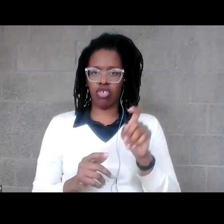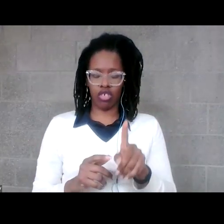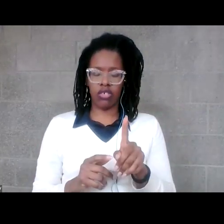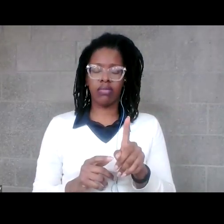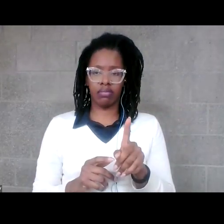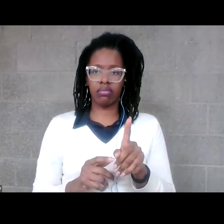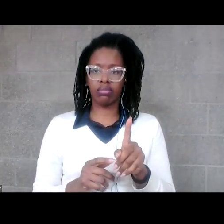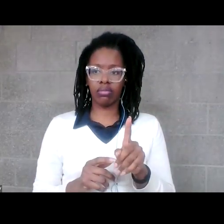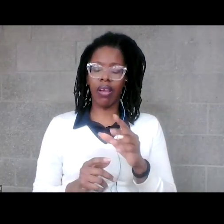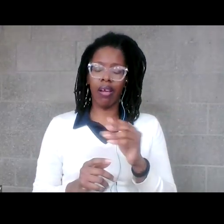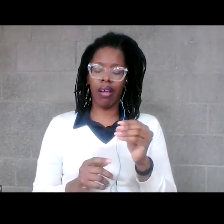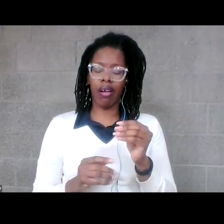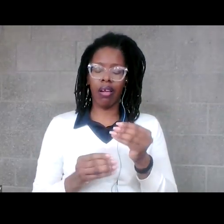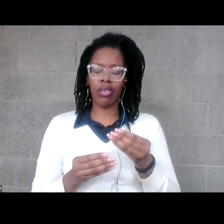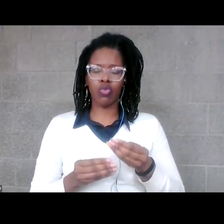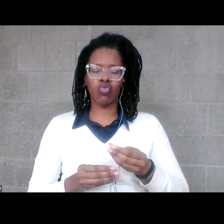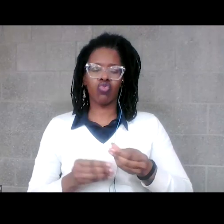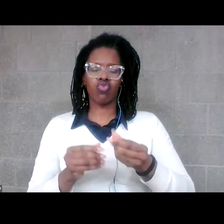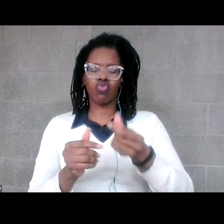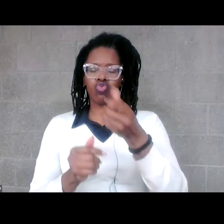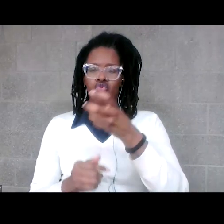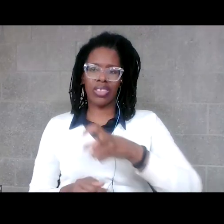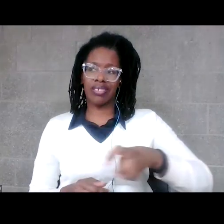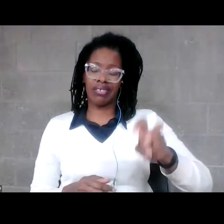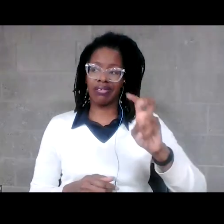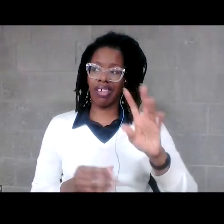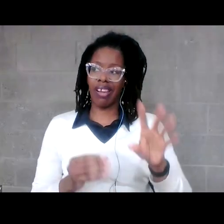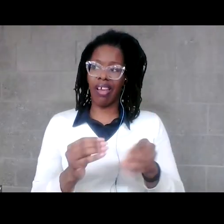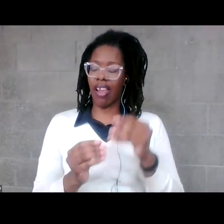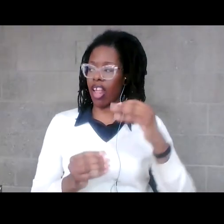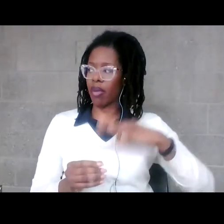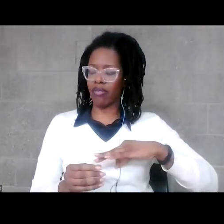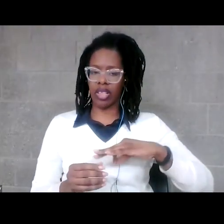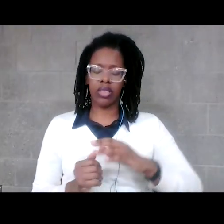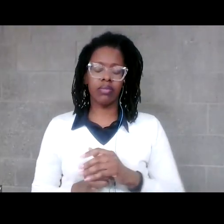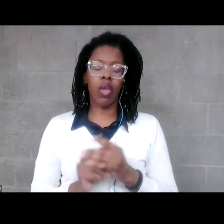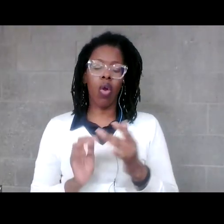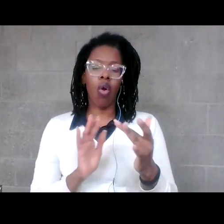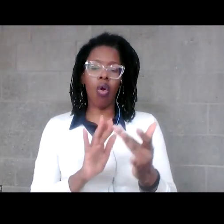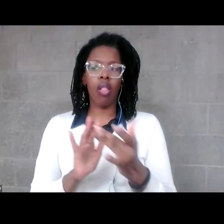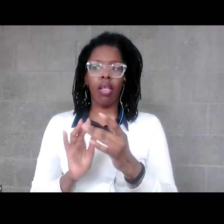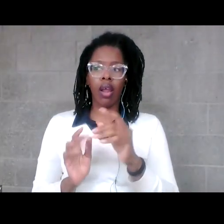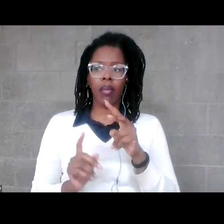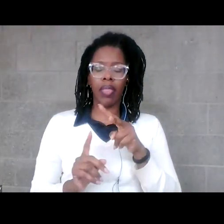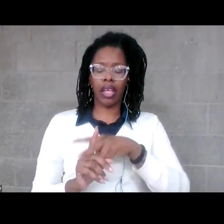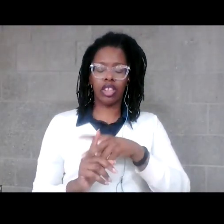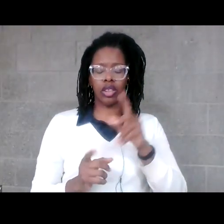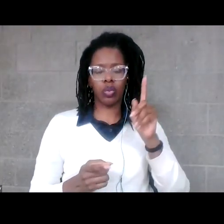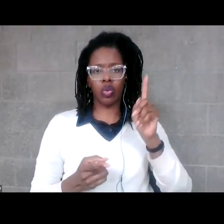y una transición paso a paso fluida y más. La solicitud en línea tiene como objetivo reducir el tiempo que se dedica a solicitar